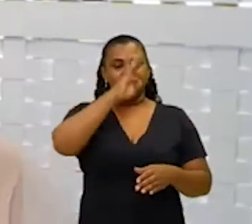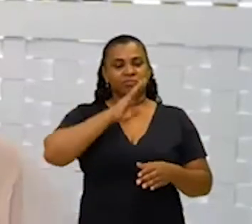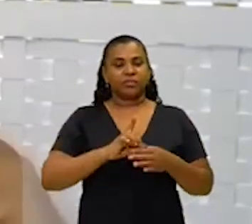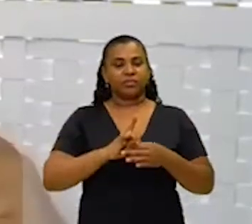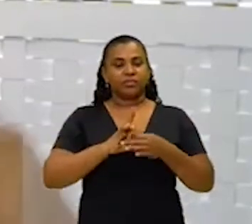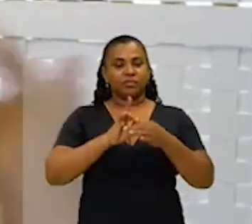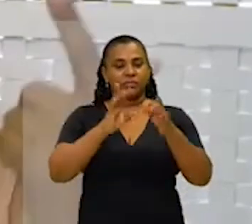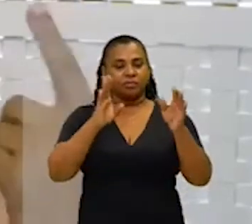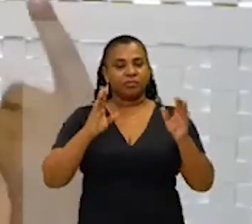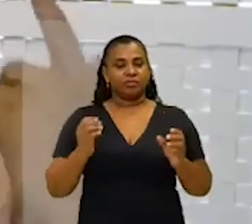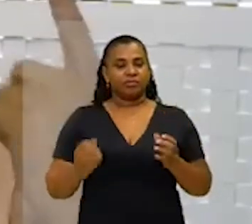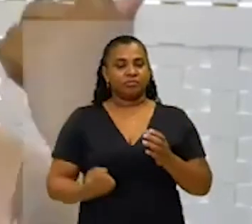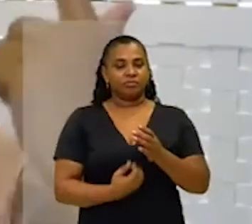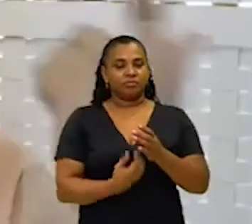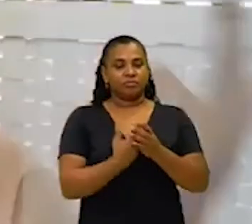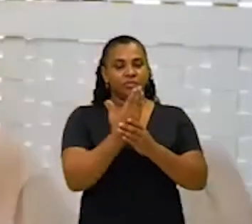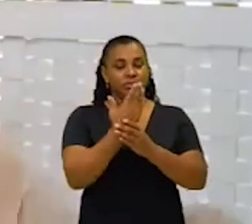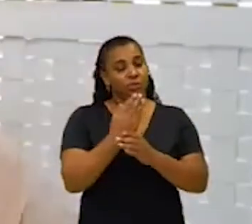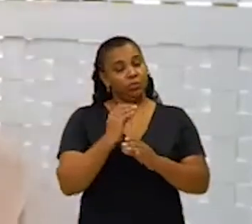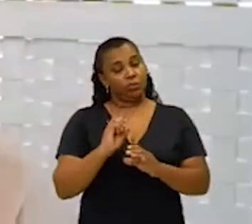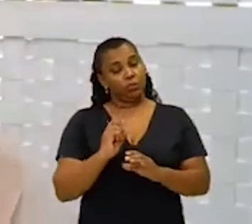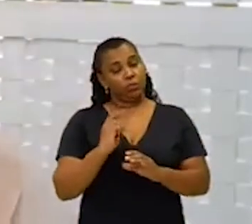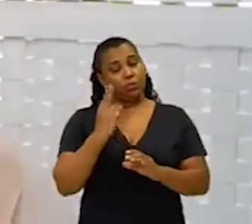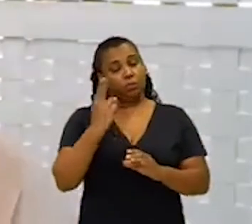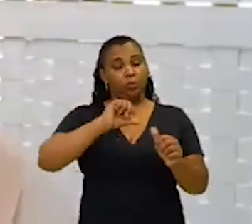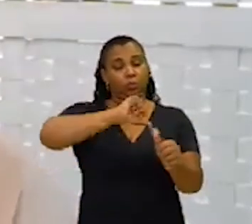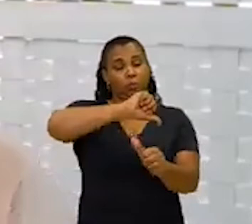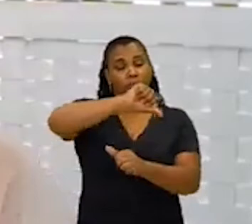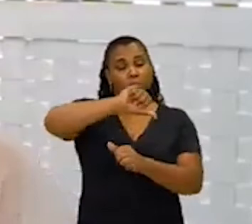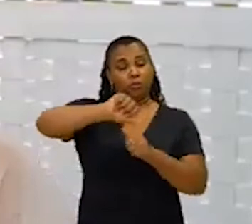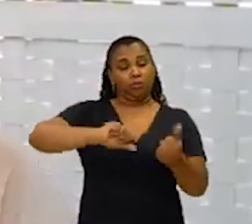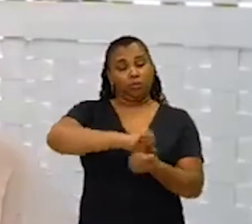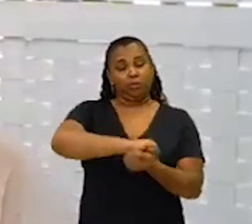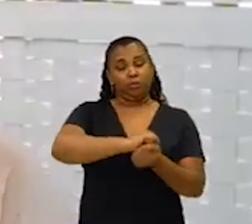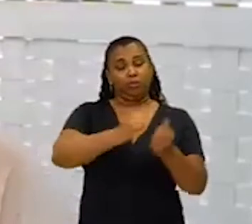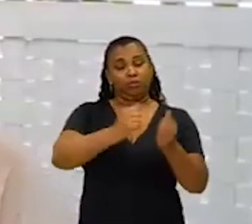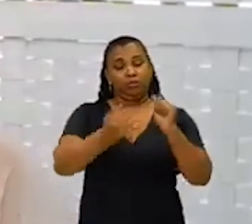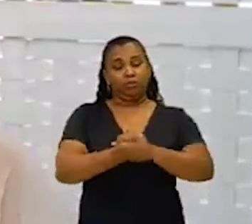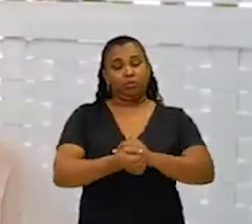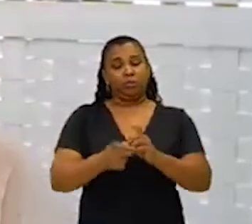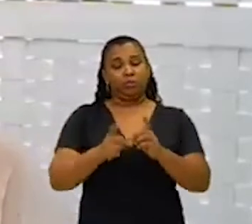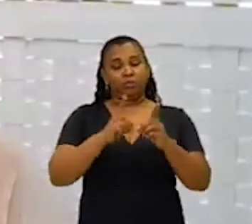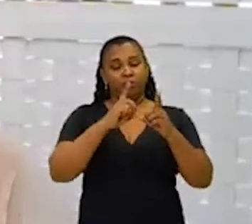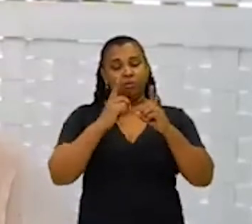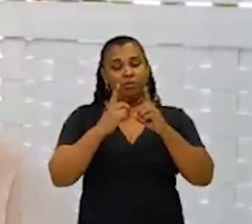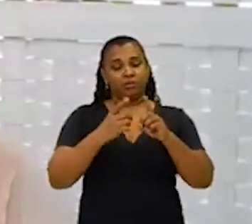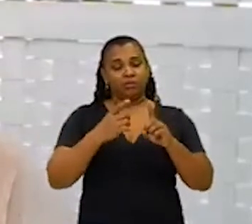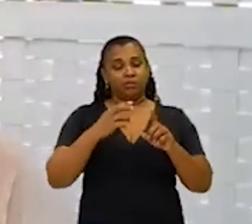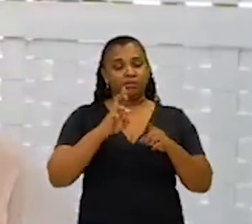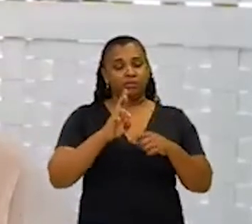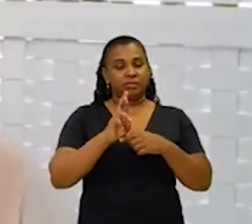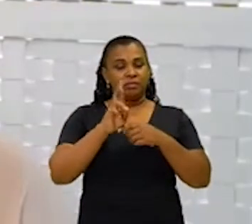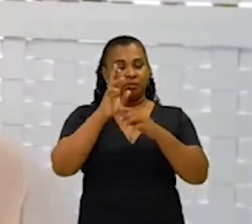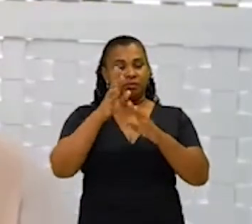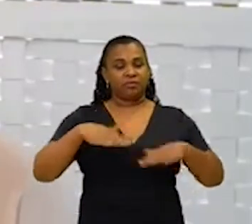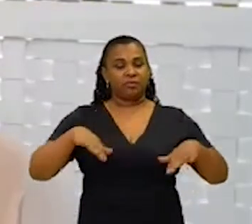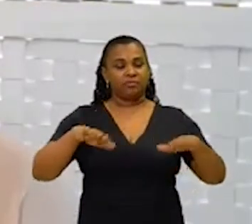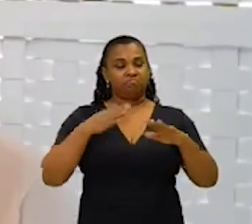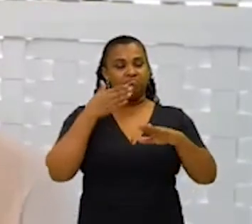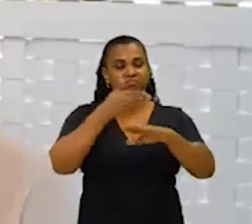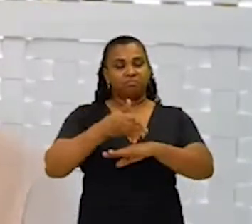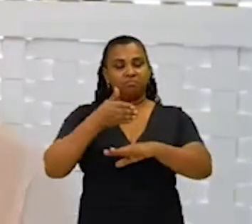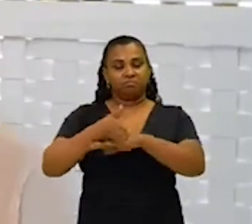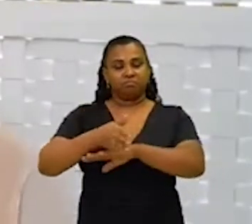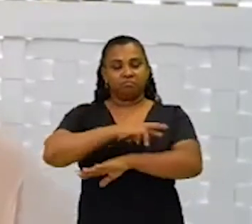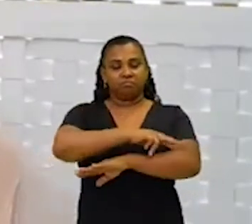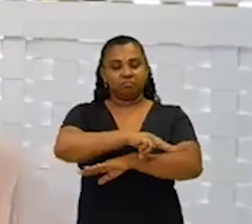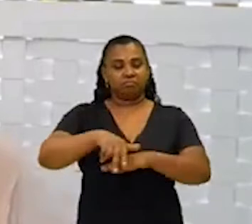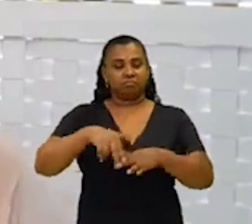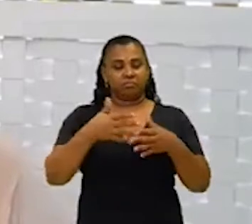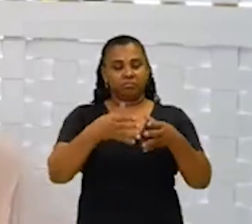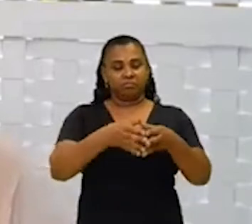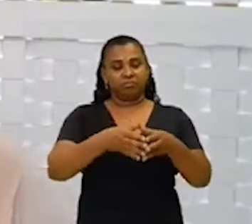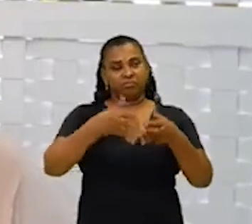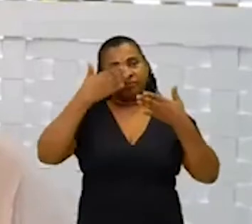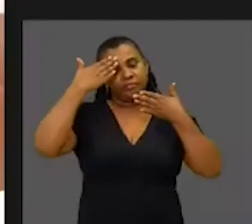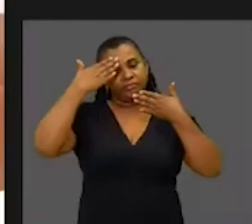ou se transformar essa democracia representativa para algo realmente mais participar a bom obrigada